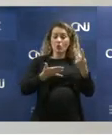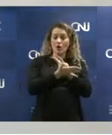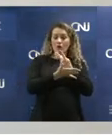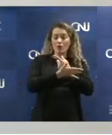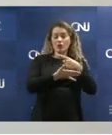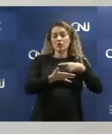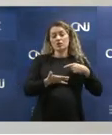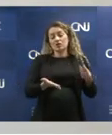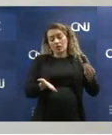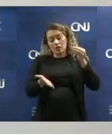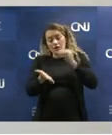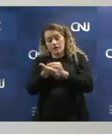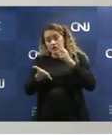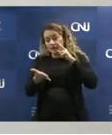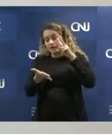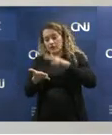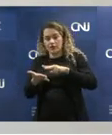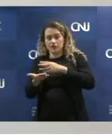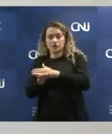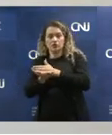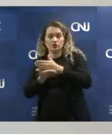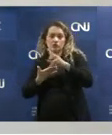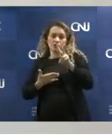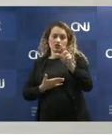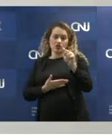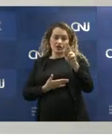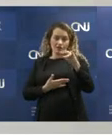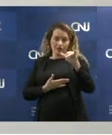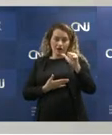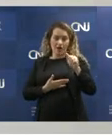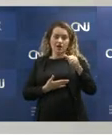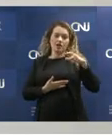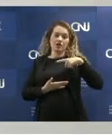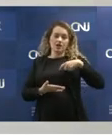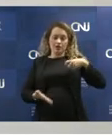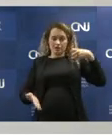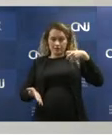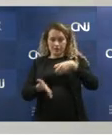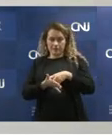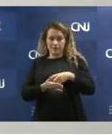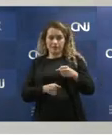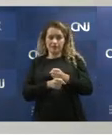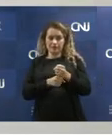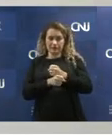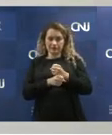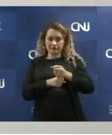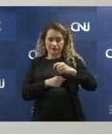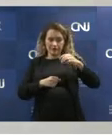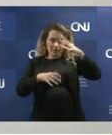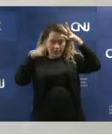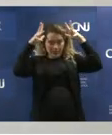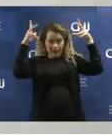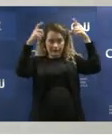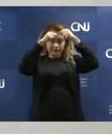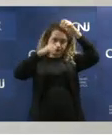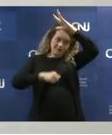que foram constatadas no âmbito da Vara de Execução Criminal da Comarca, do Tribunal de Justiça do Estado do Amazonas.